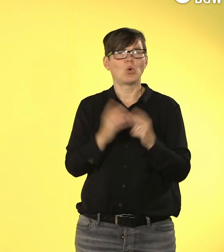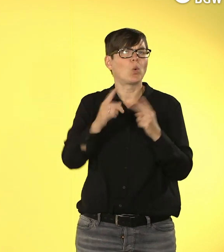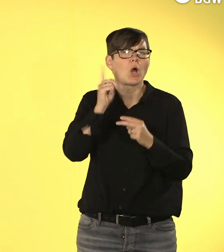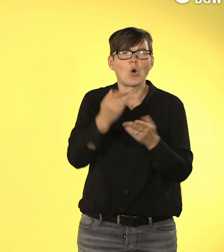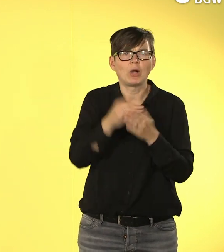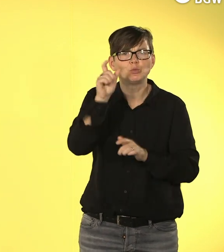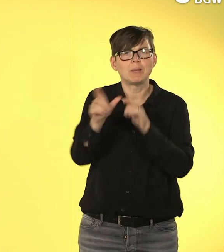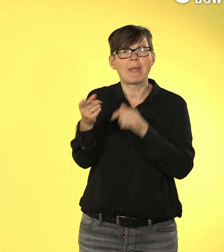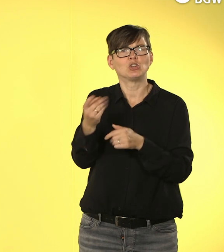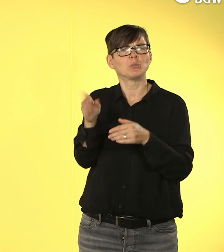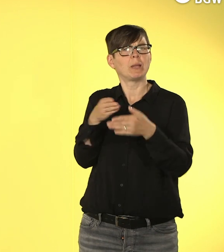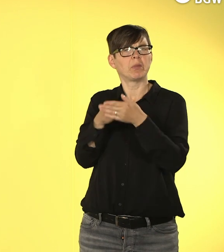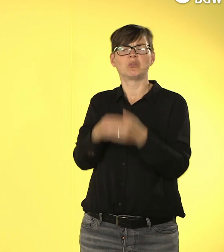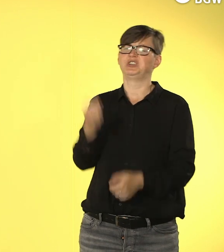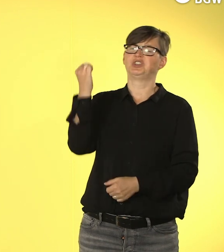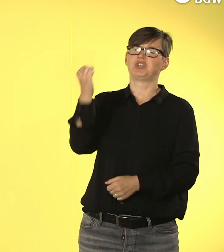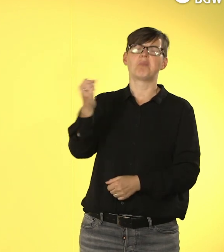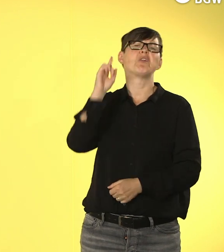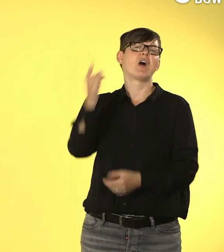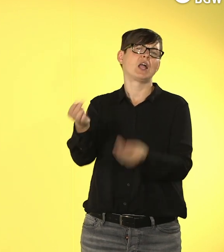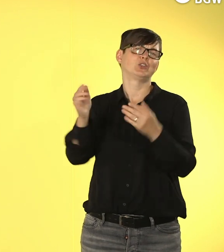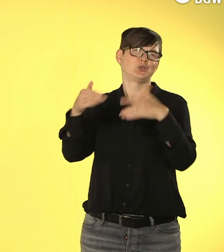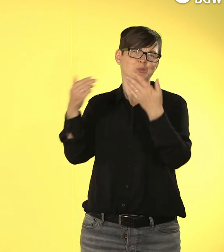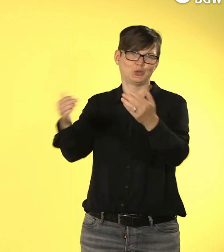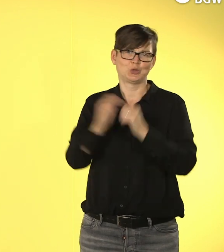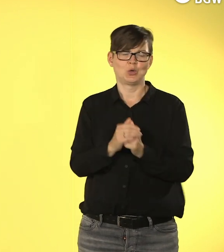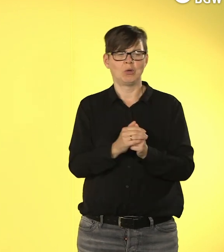Man hat von ausländischen Mitarbeitern